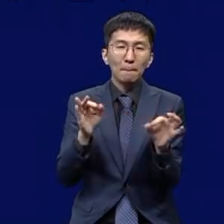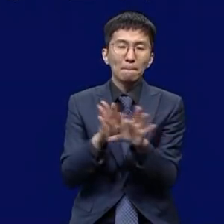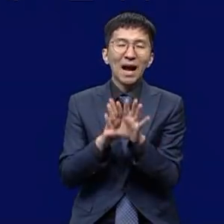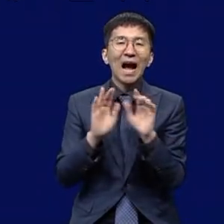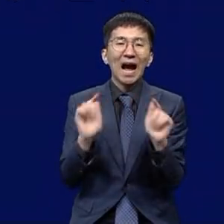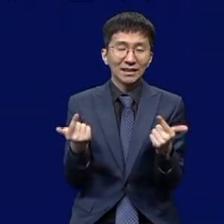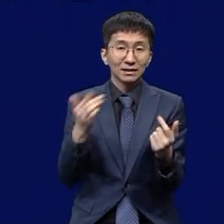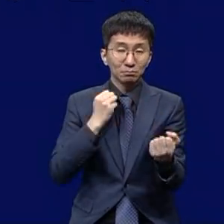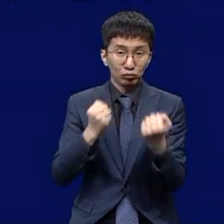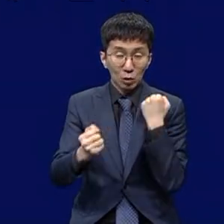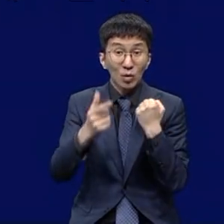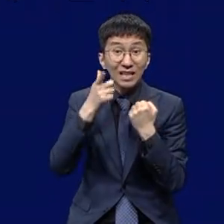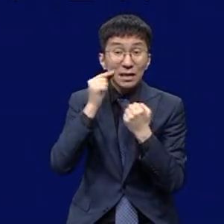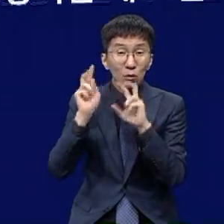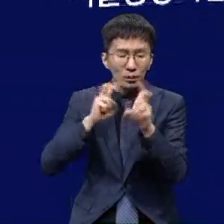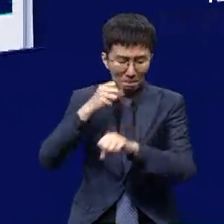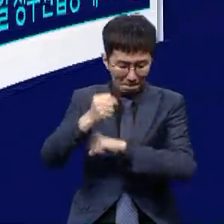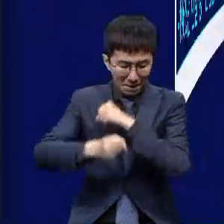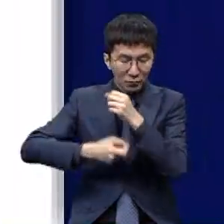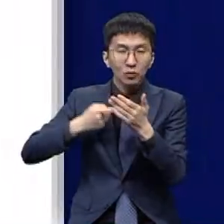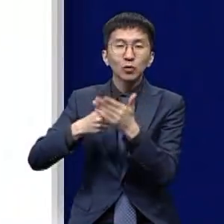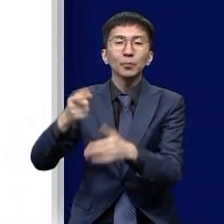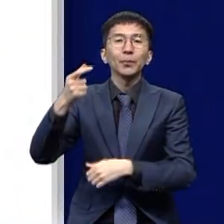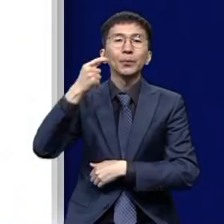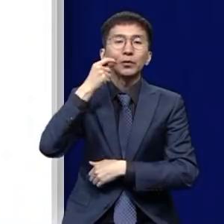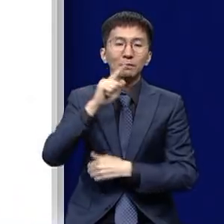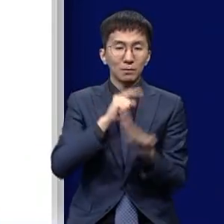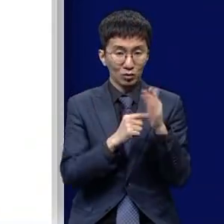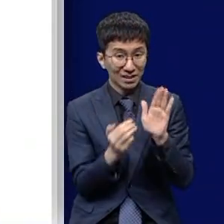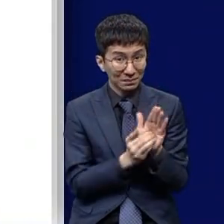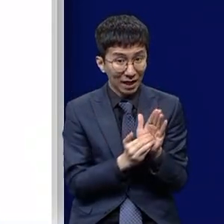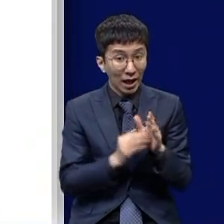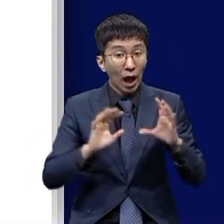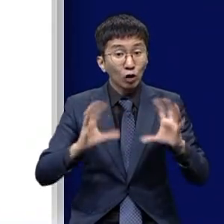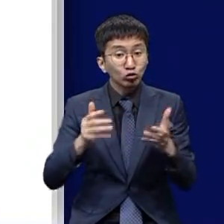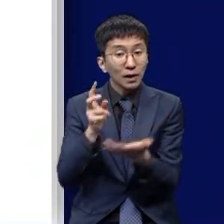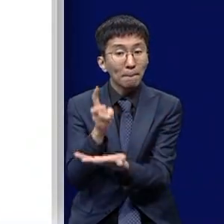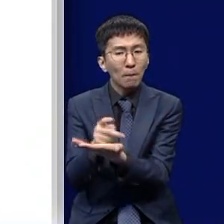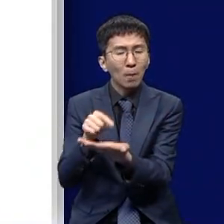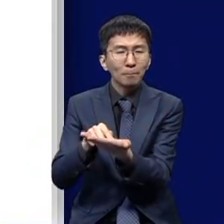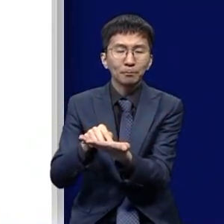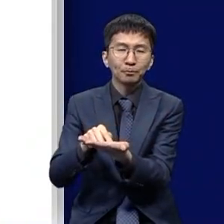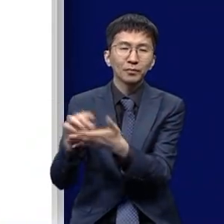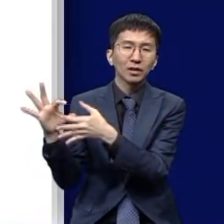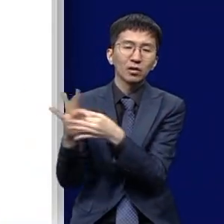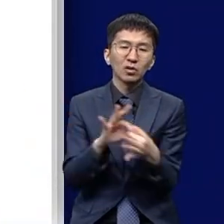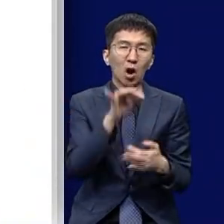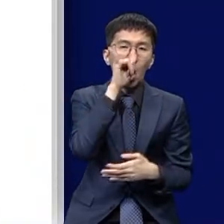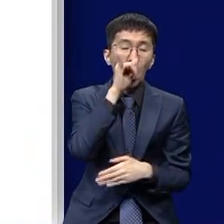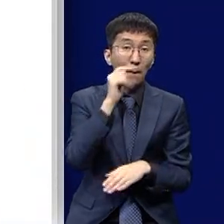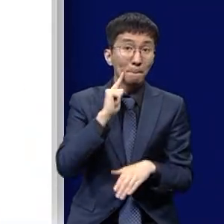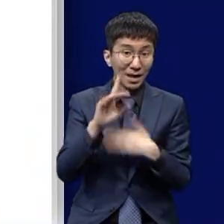판단했습니다. 국제 조약에 구속될 수밖에 없는 상황에서 이에 반할 경우 국제사회 압박을 뿌리치기